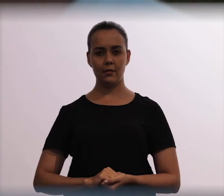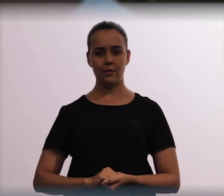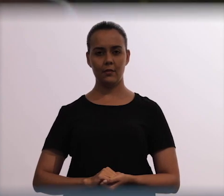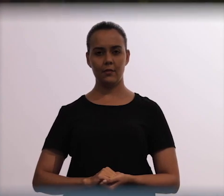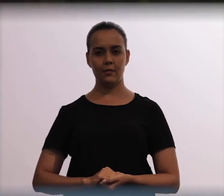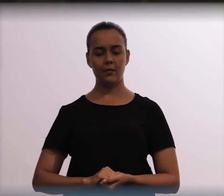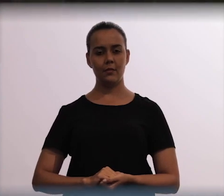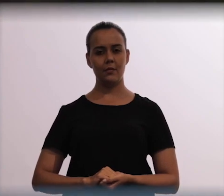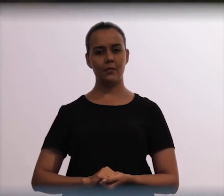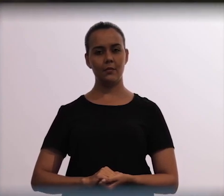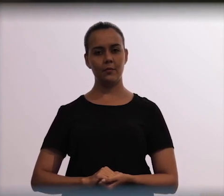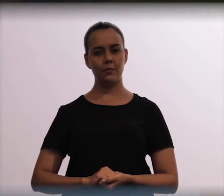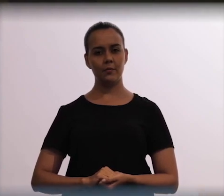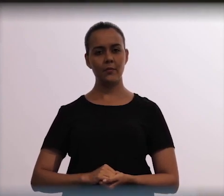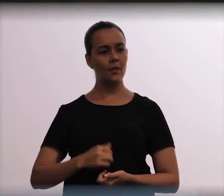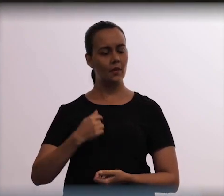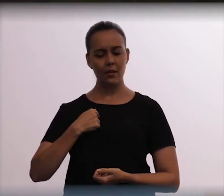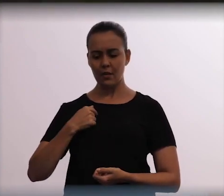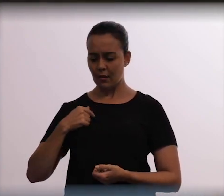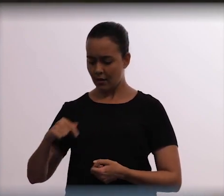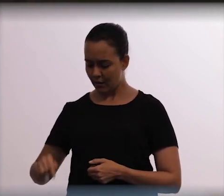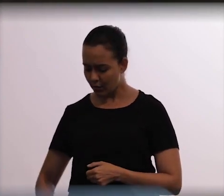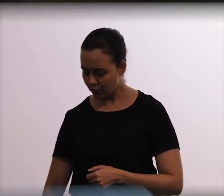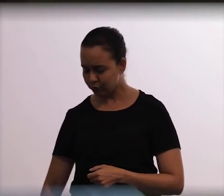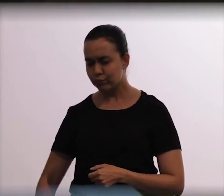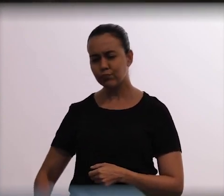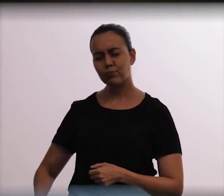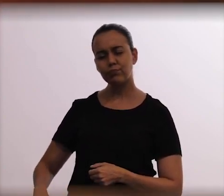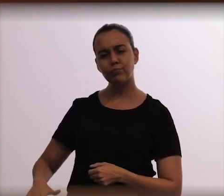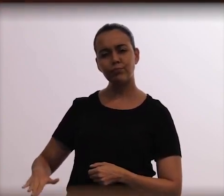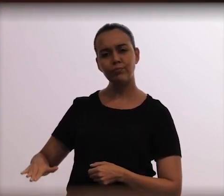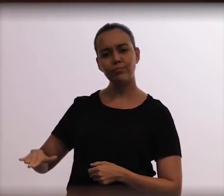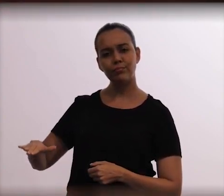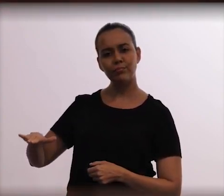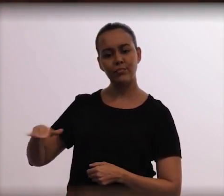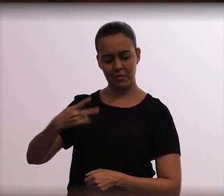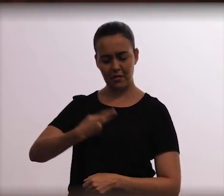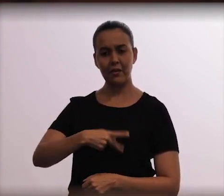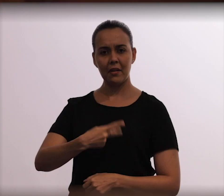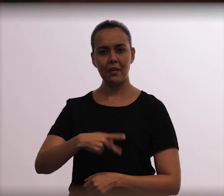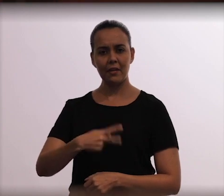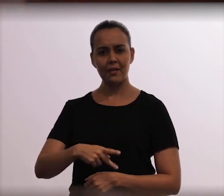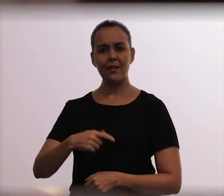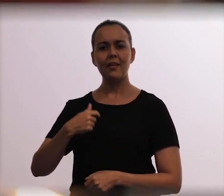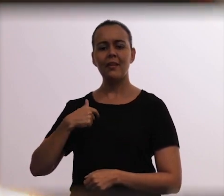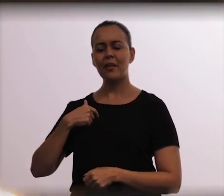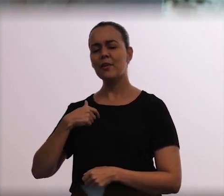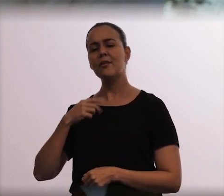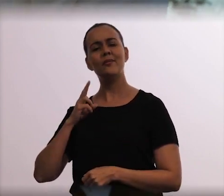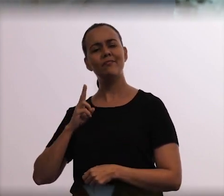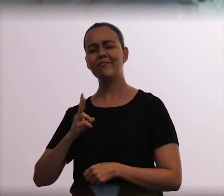Eu cresci nesse espaço aqui que vocês estão vendo, eu vim muito nesse mirante aqui, olhar a cidade